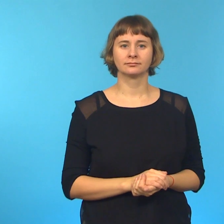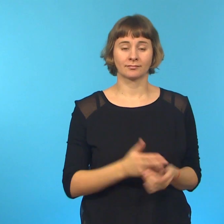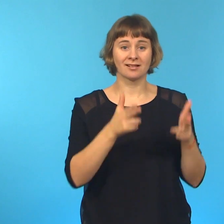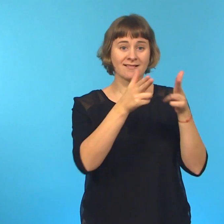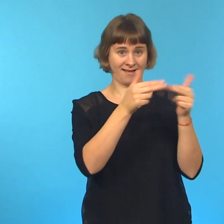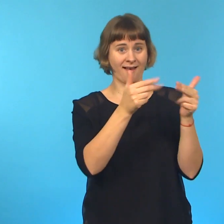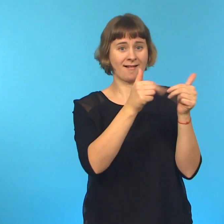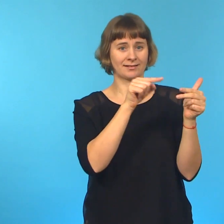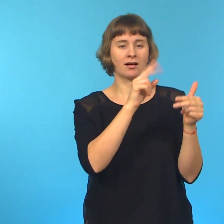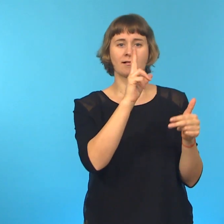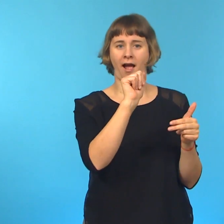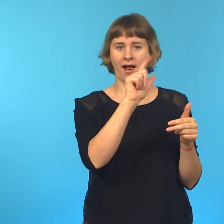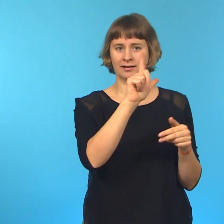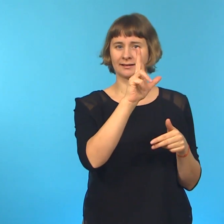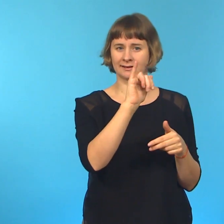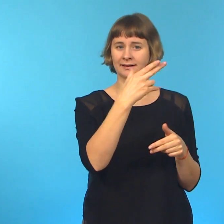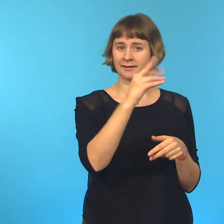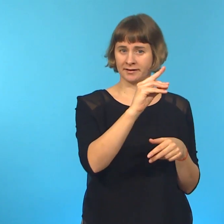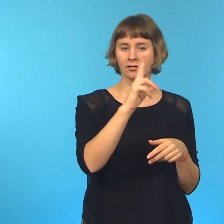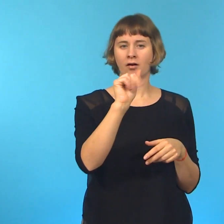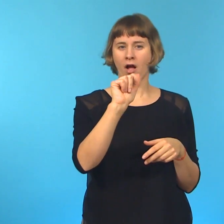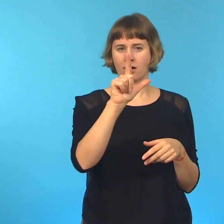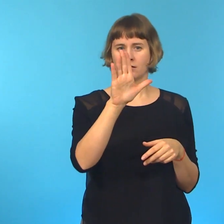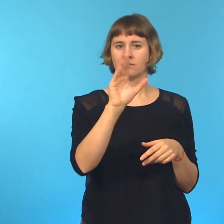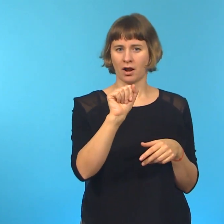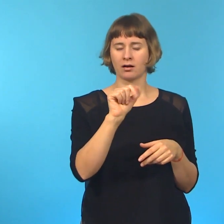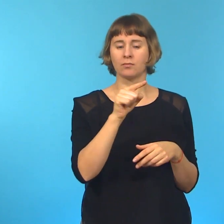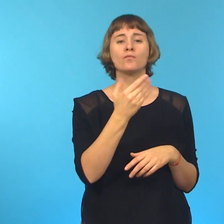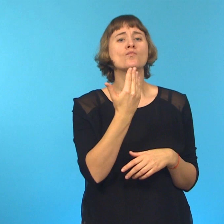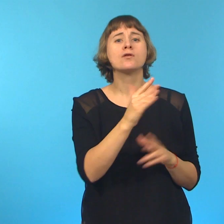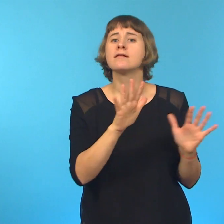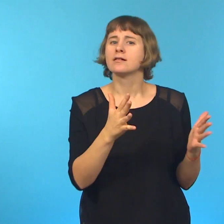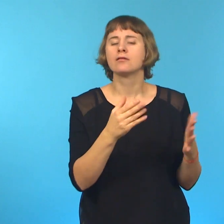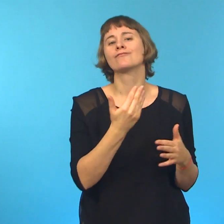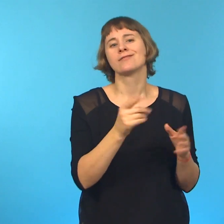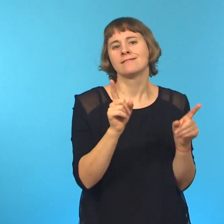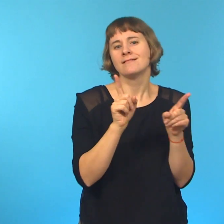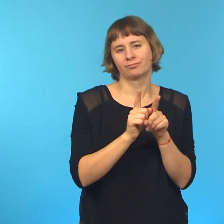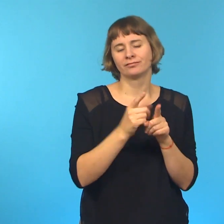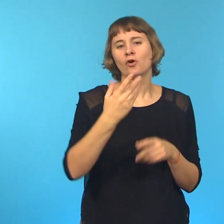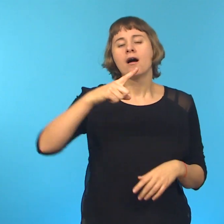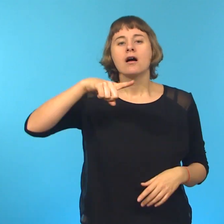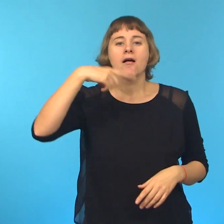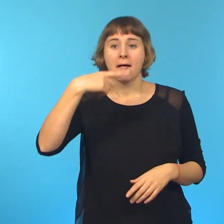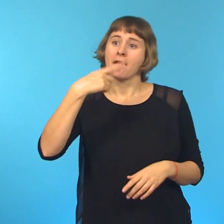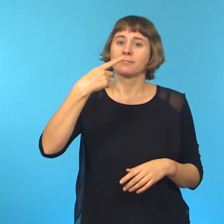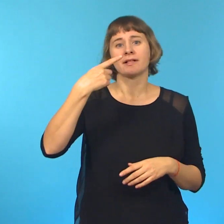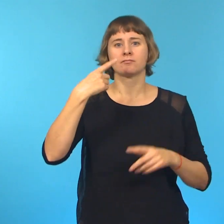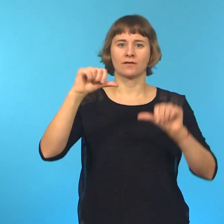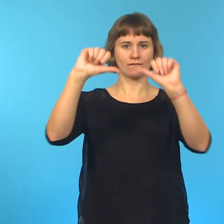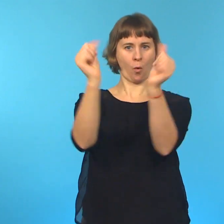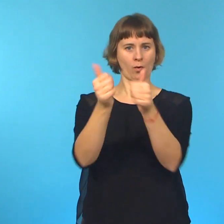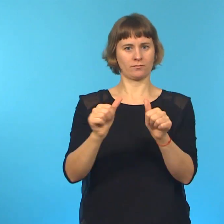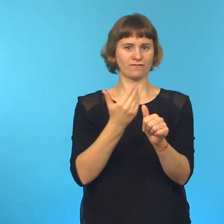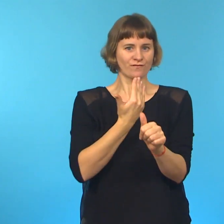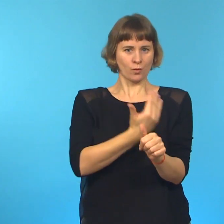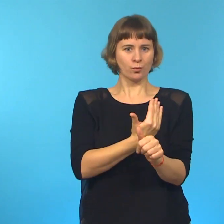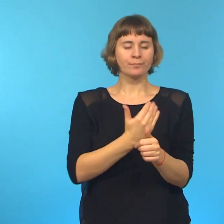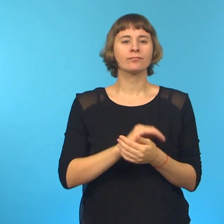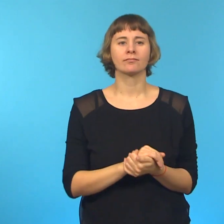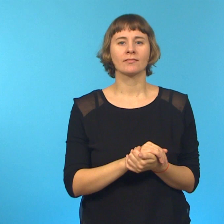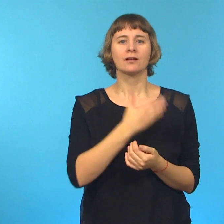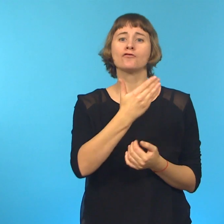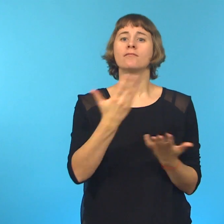Kalkinė kalba – tai „tokia kalbėjimo forma,